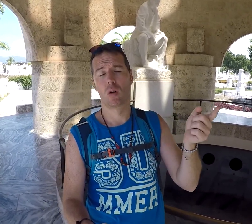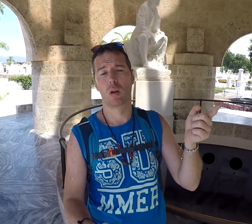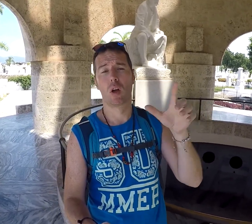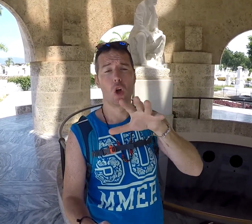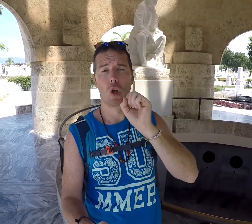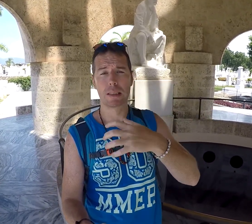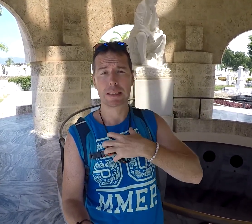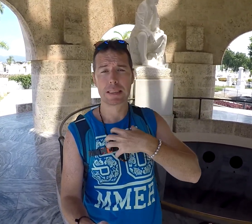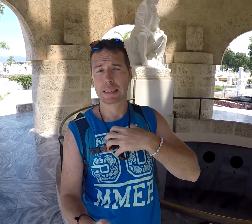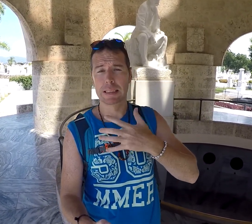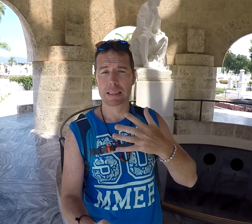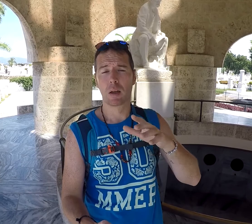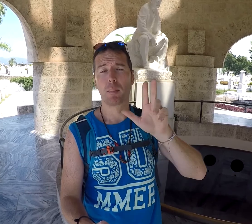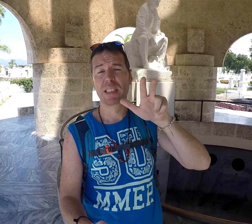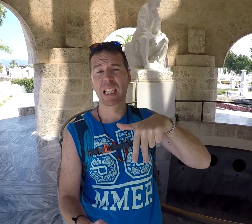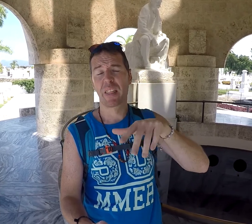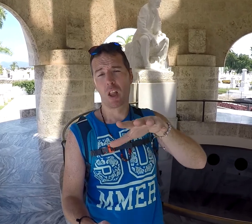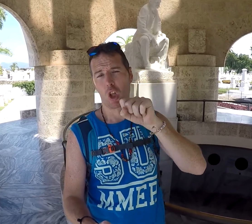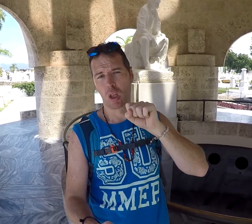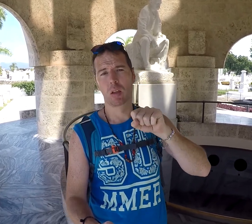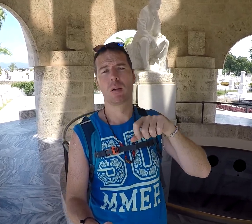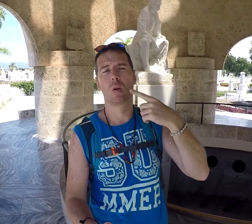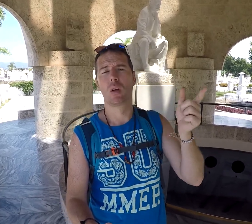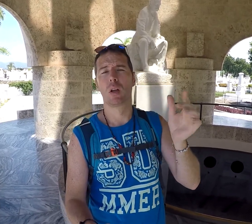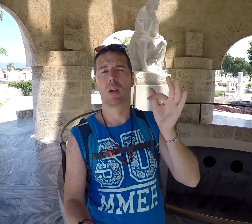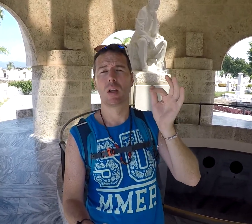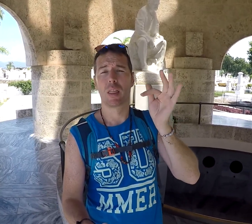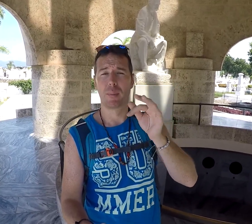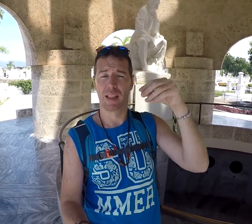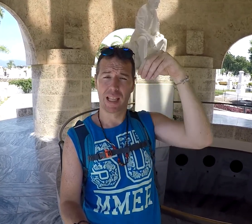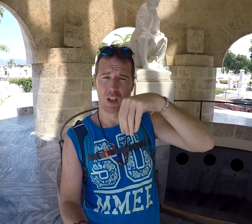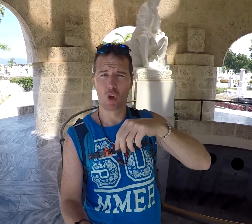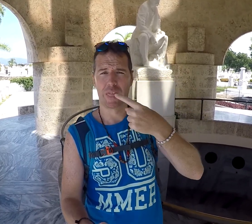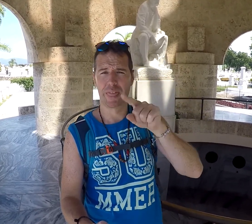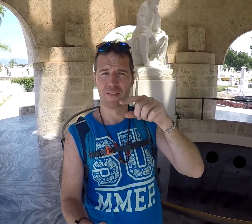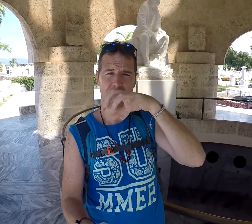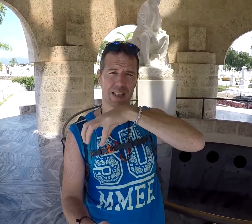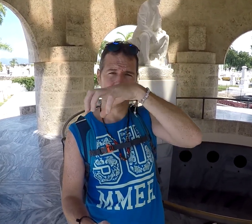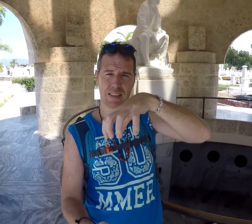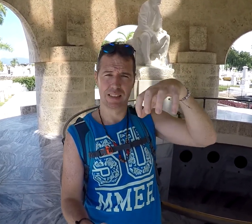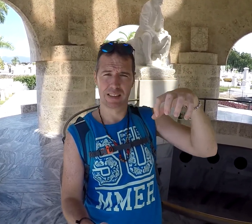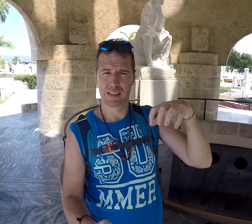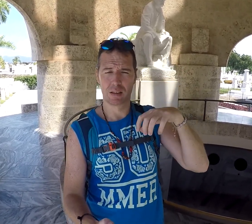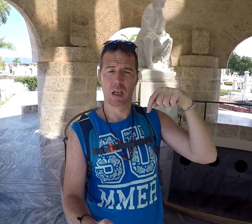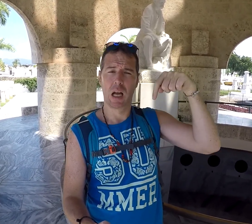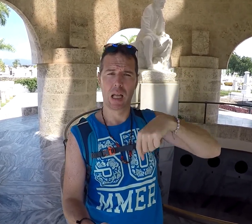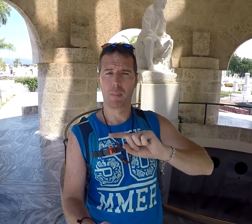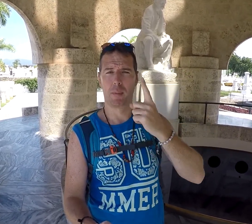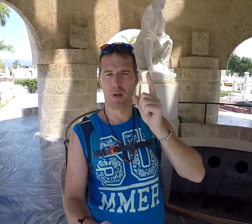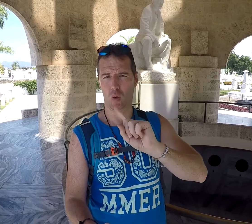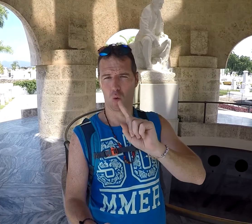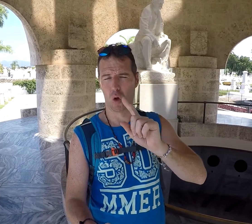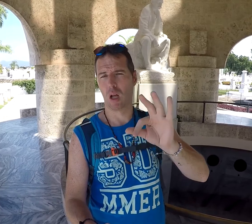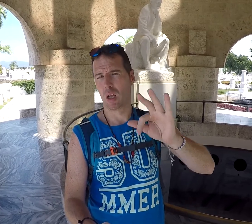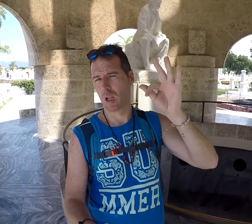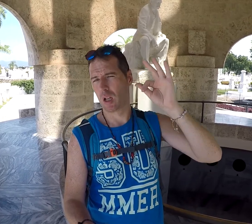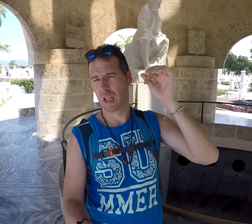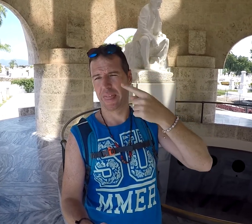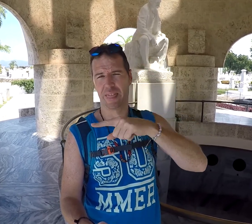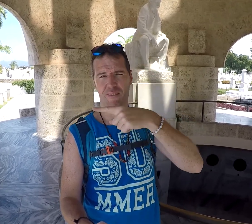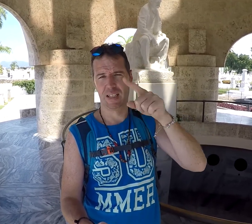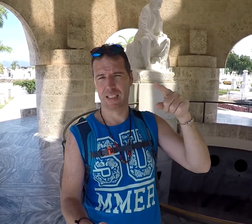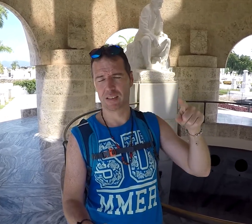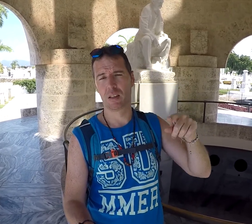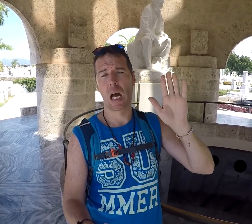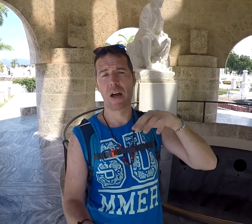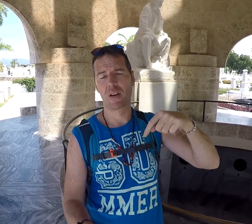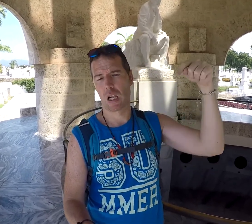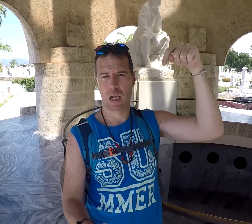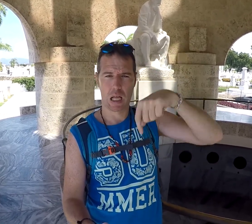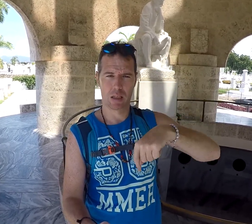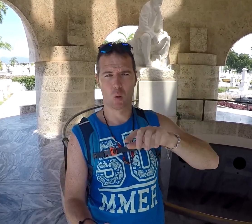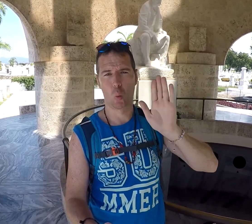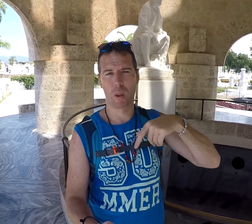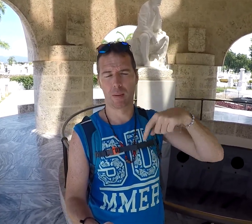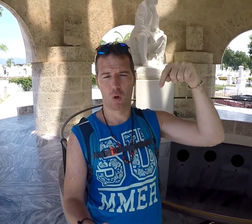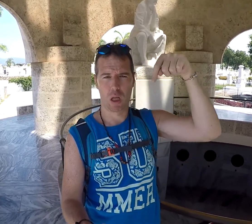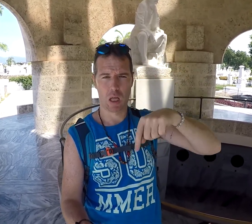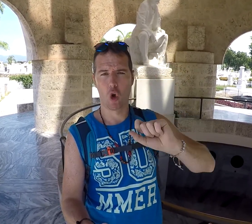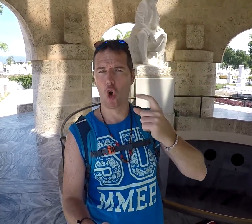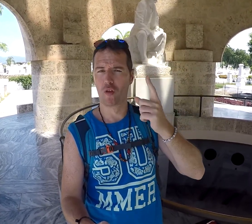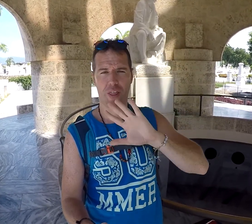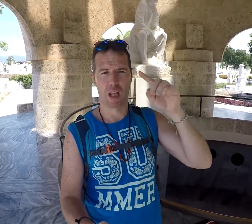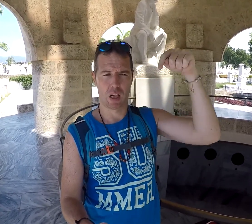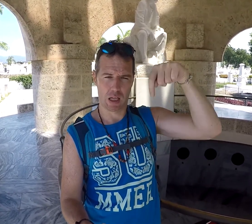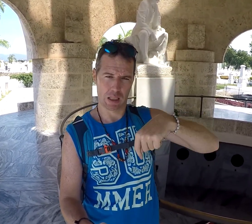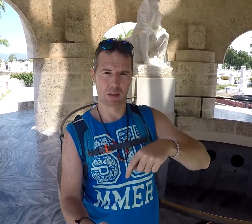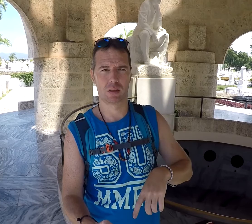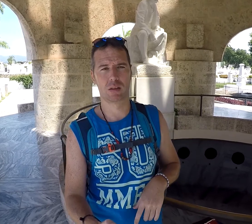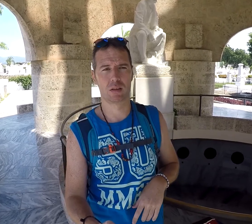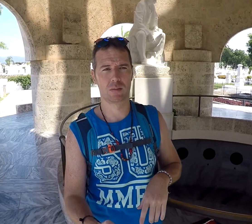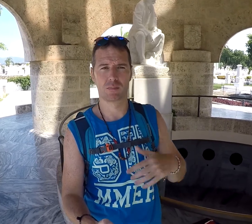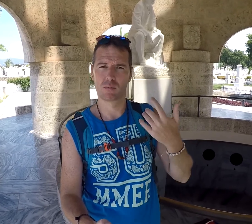Al principio no pudieron recogerle y más tarde lo consiguieron y estuvo en diferentes sitios hasta llegar aquí de manera oficial